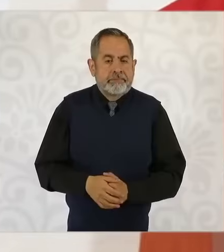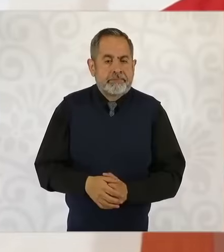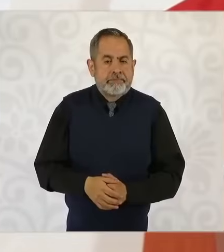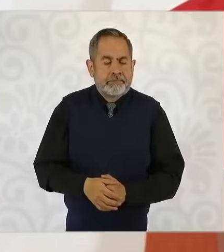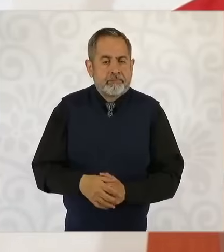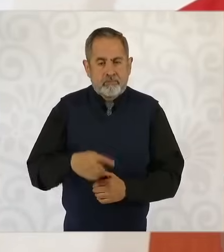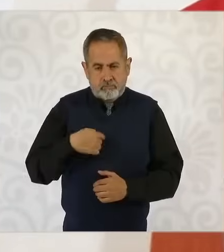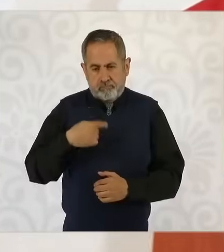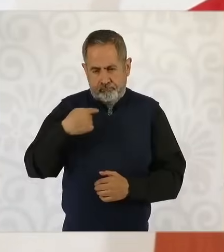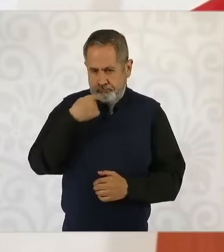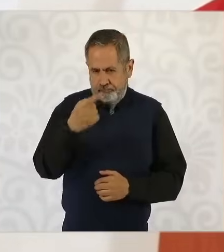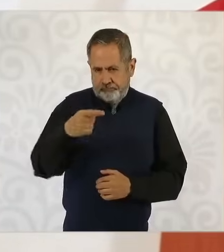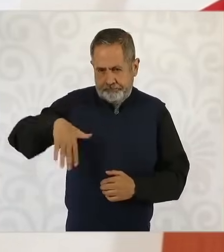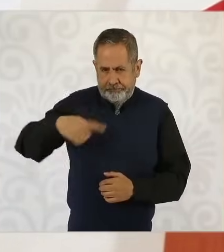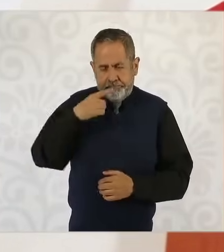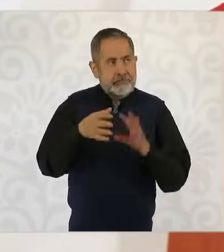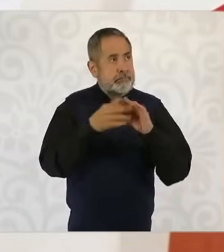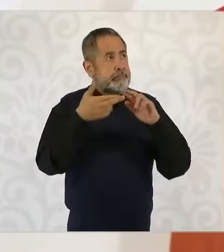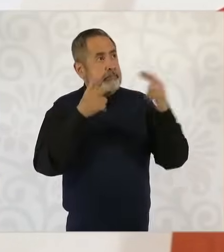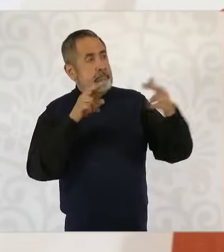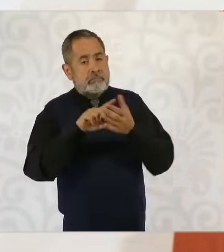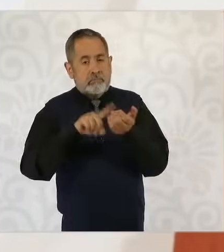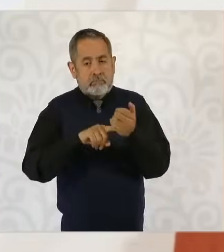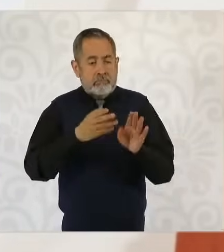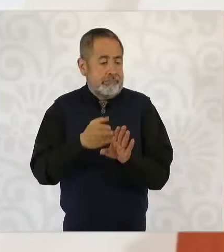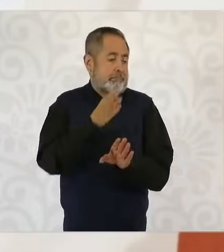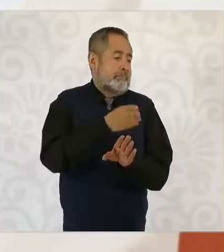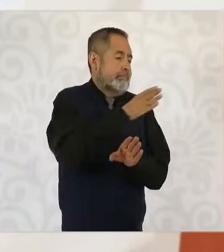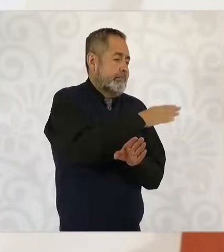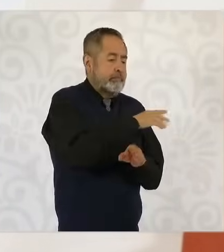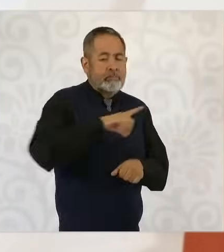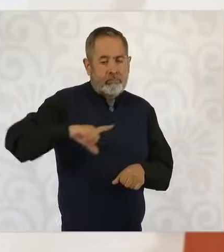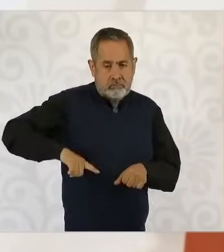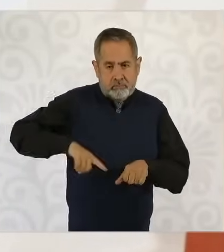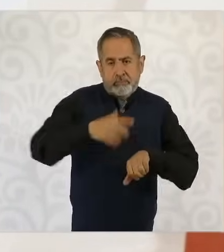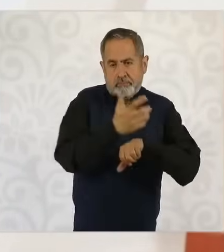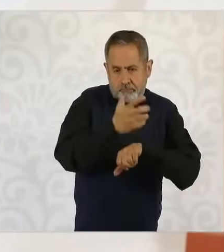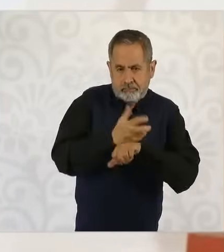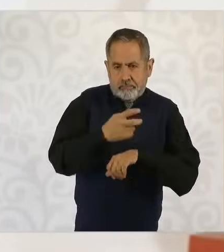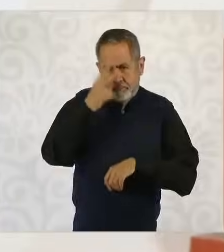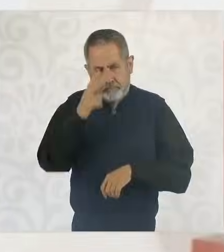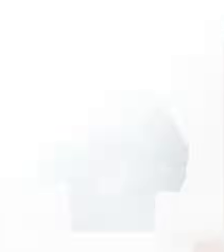terroristas hoy en la conferencia de prensa la presidenta Claudia Shinbaum le solicitó